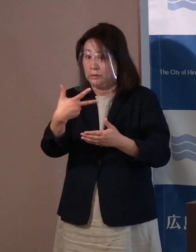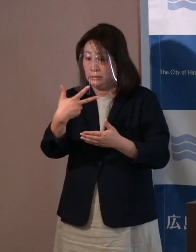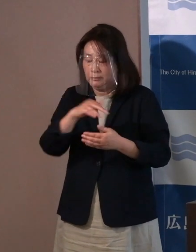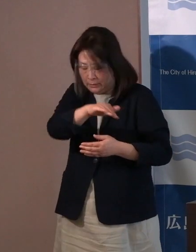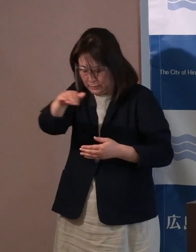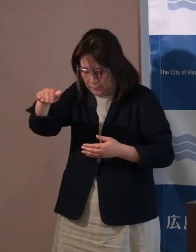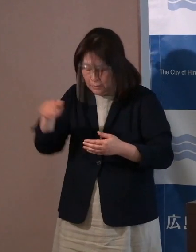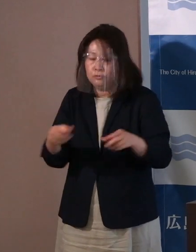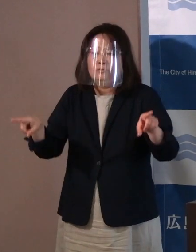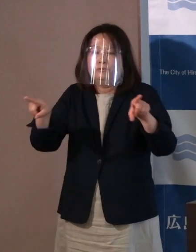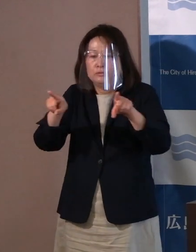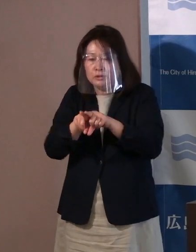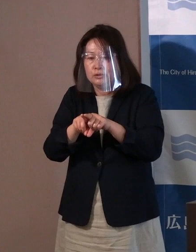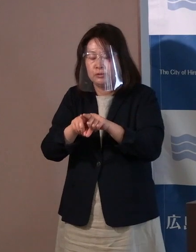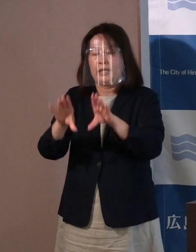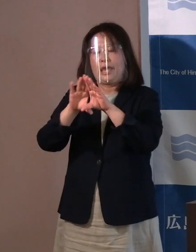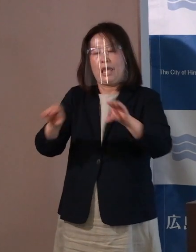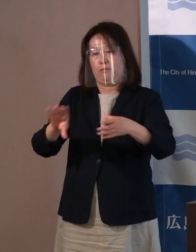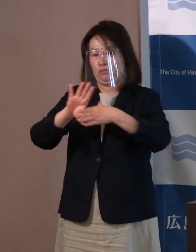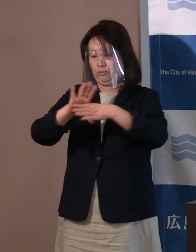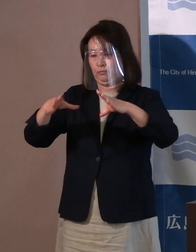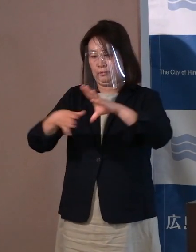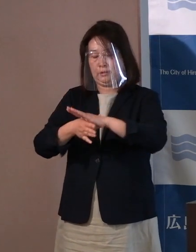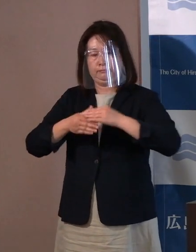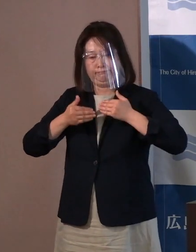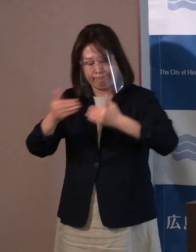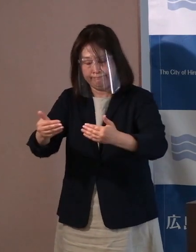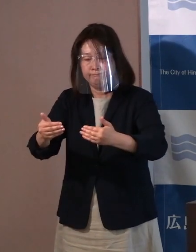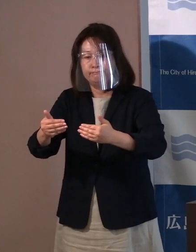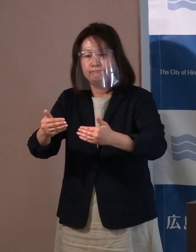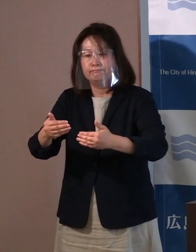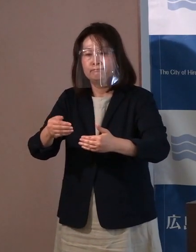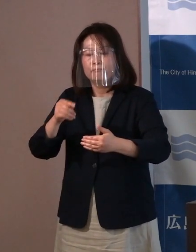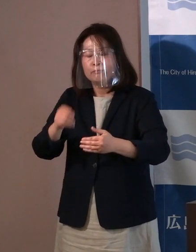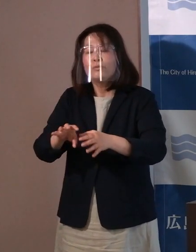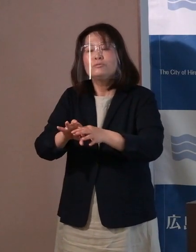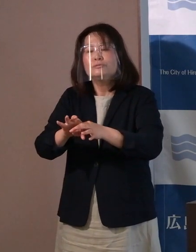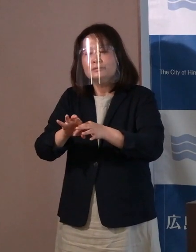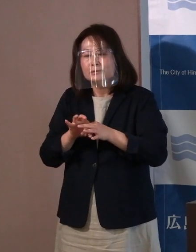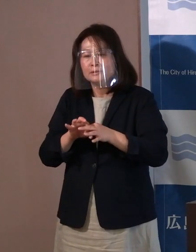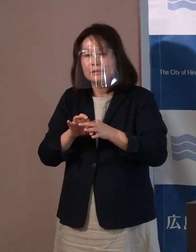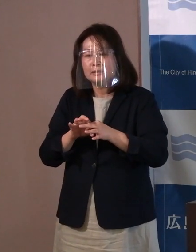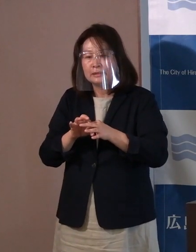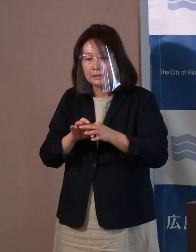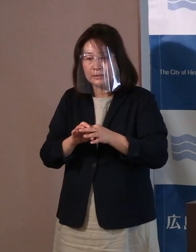｢平和文化｣を振興すること､ これを通じて為政者の政策転換を